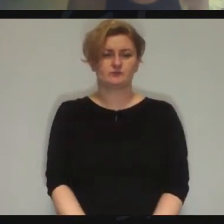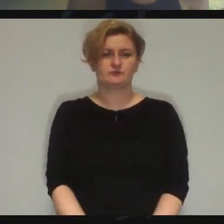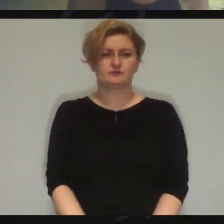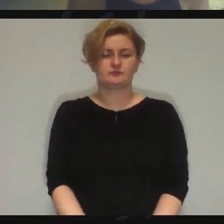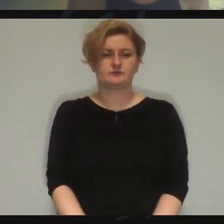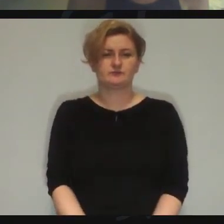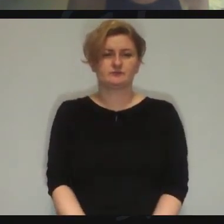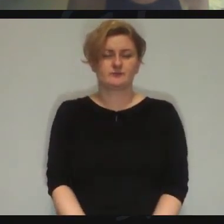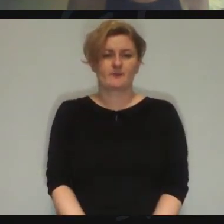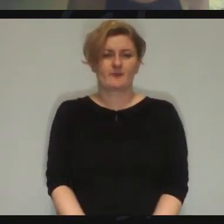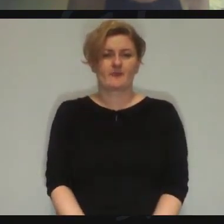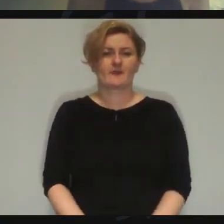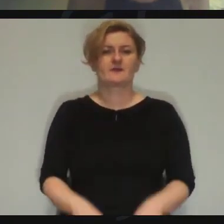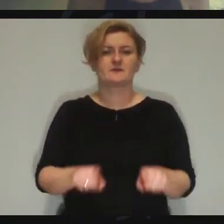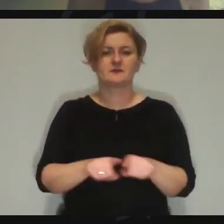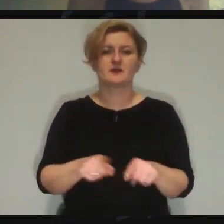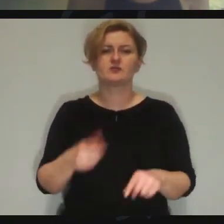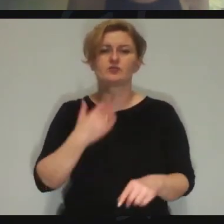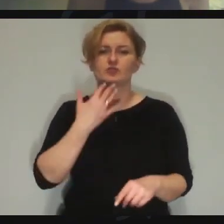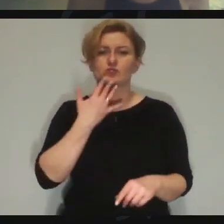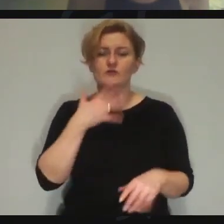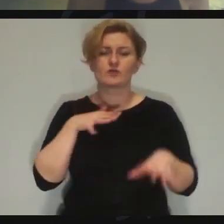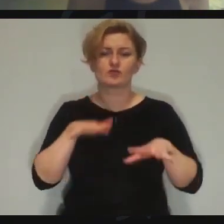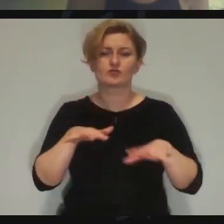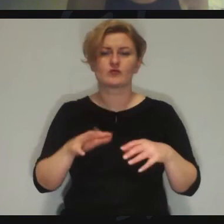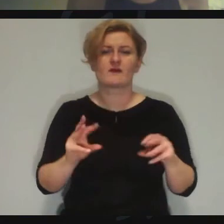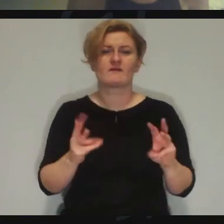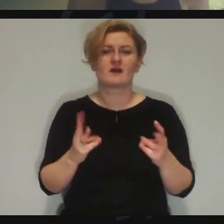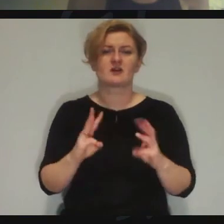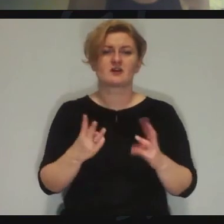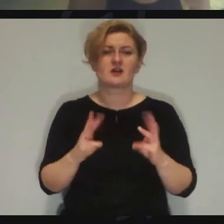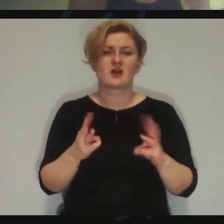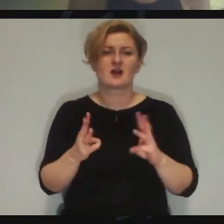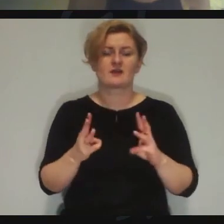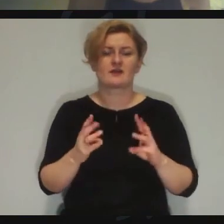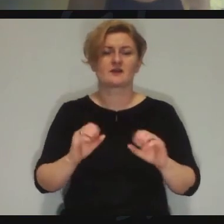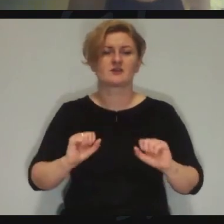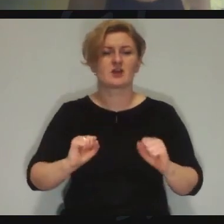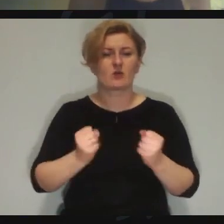Dominika: Mówiłyście dużo o warsztatach.